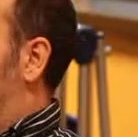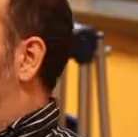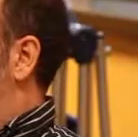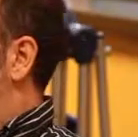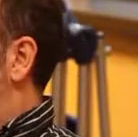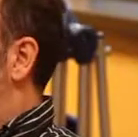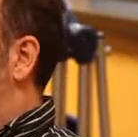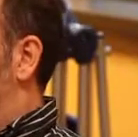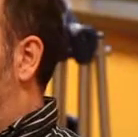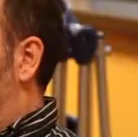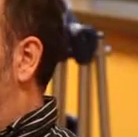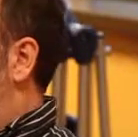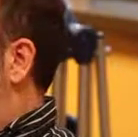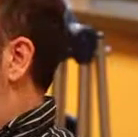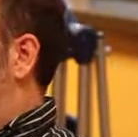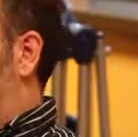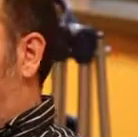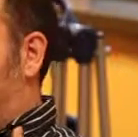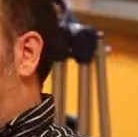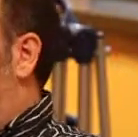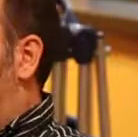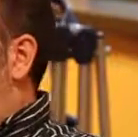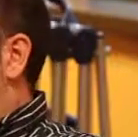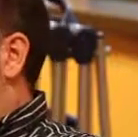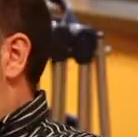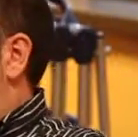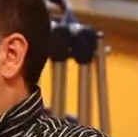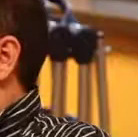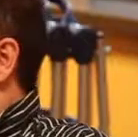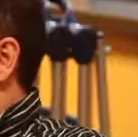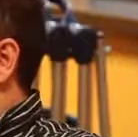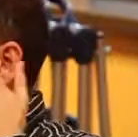muy potentes. Realmente yo creo que la gente